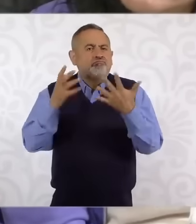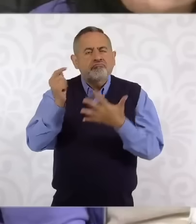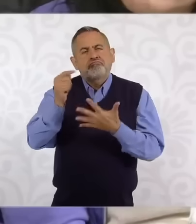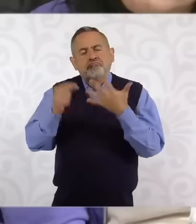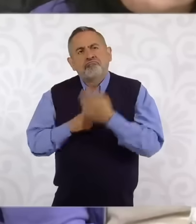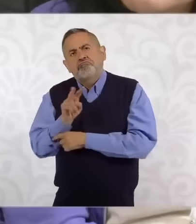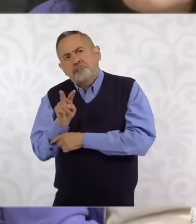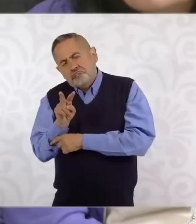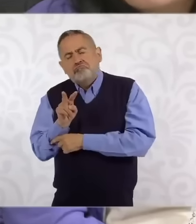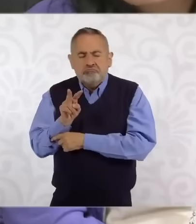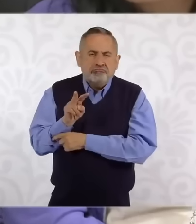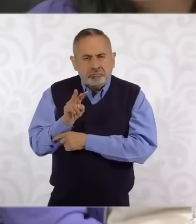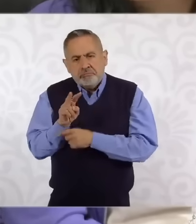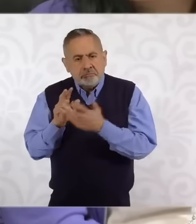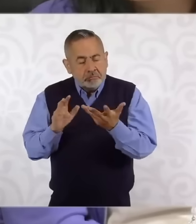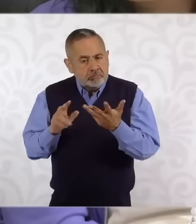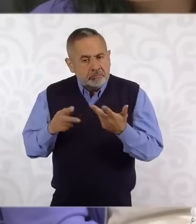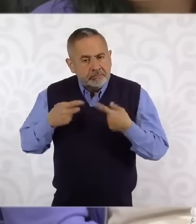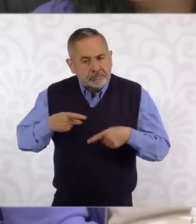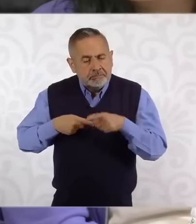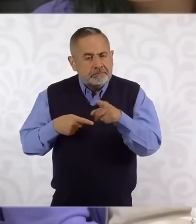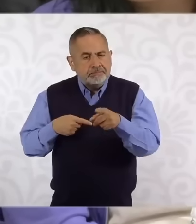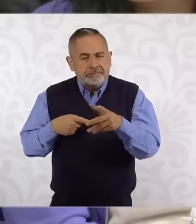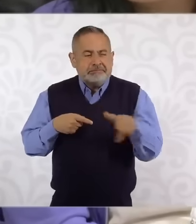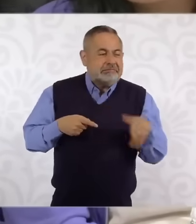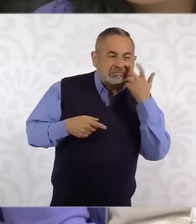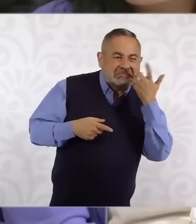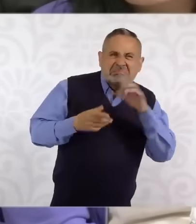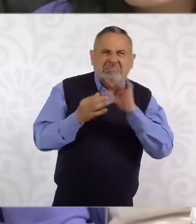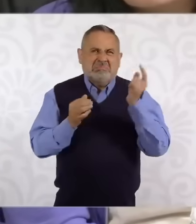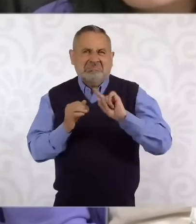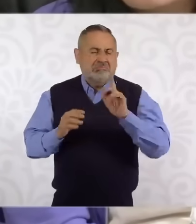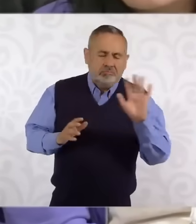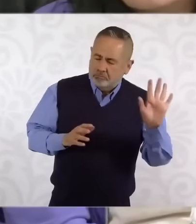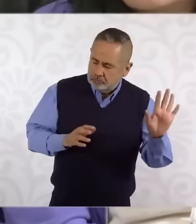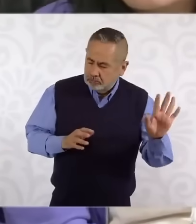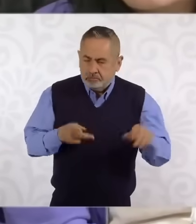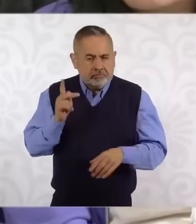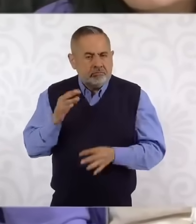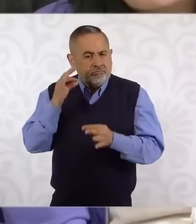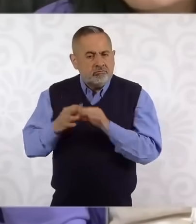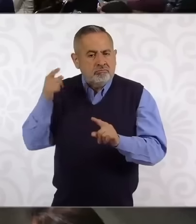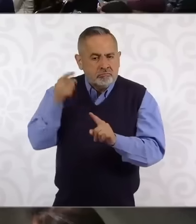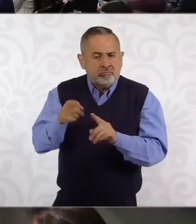sí, pues bueno, la gente le busca, ¿no? Pero, ¿cuál sería en este caso, presidente, el papel